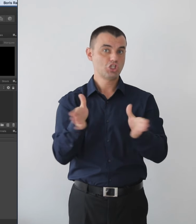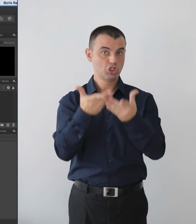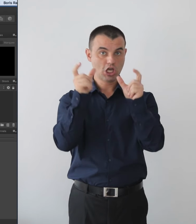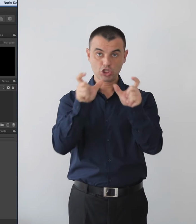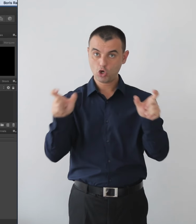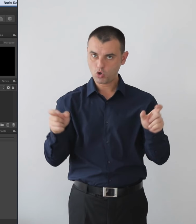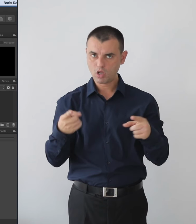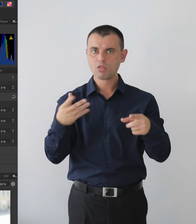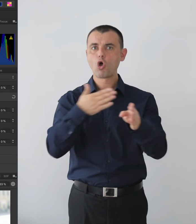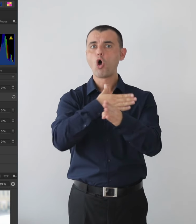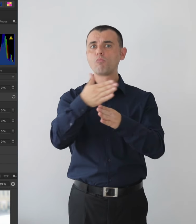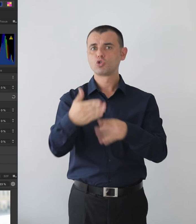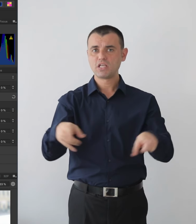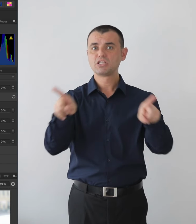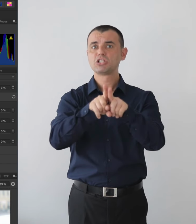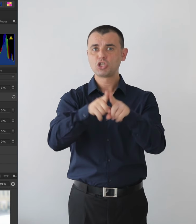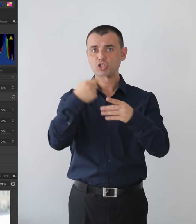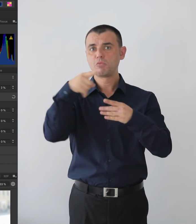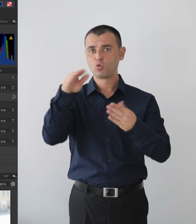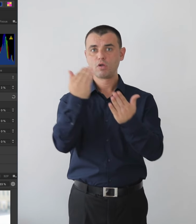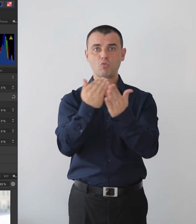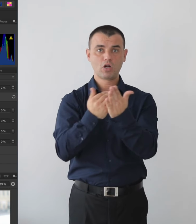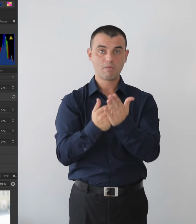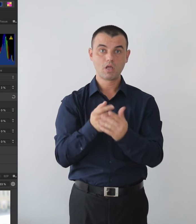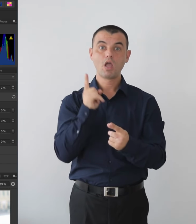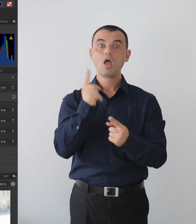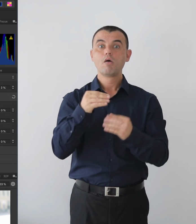но тя е доста близка до останалите програми за обработка.